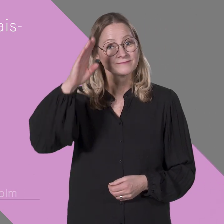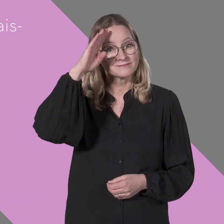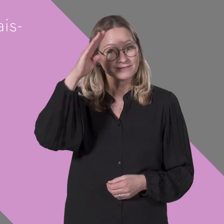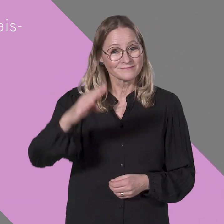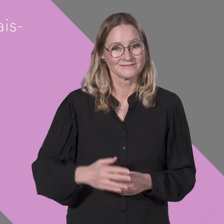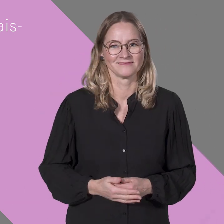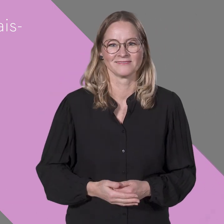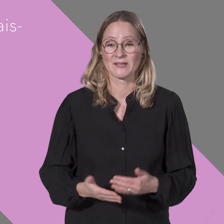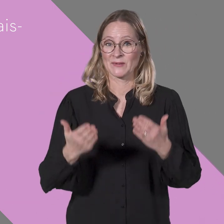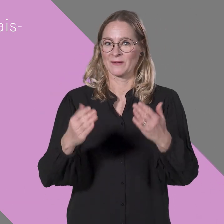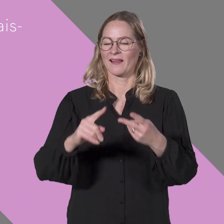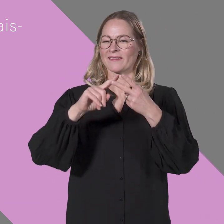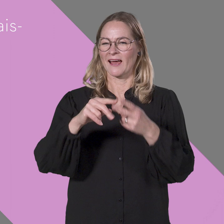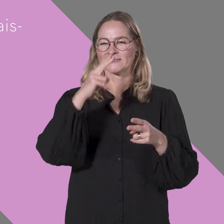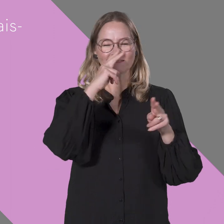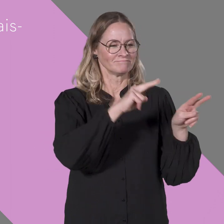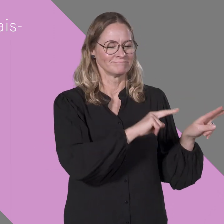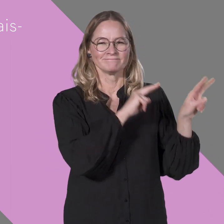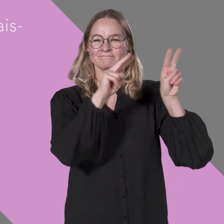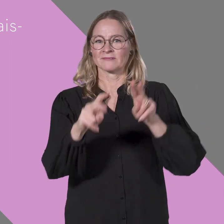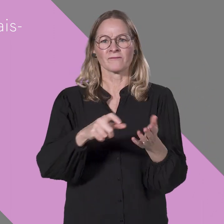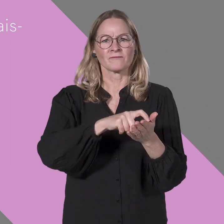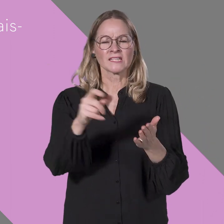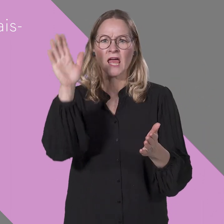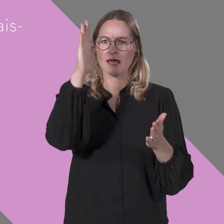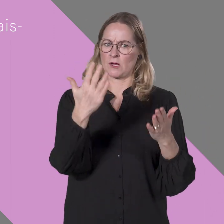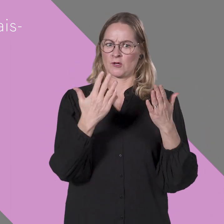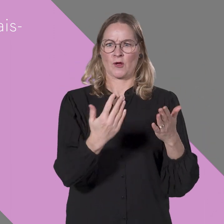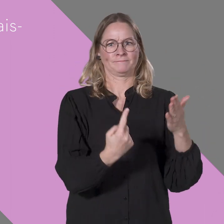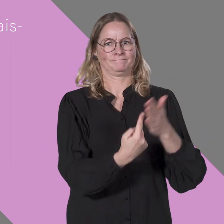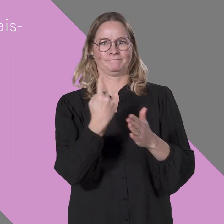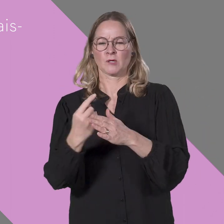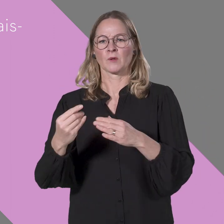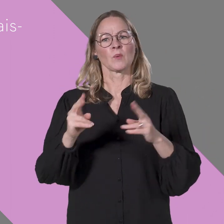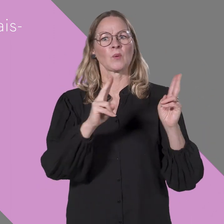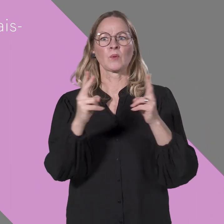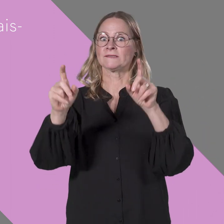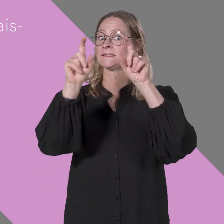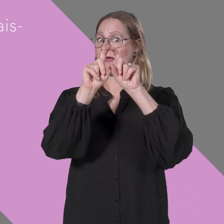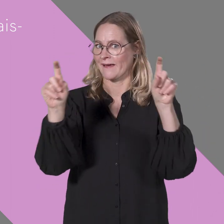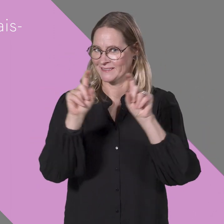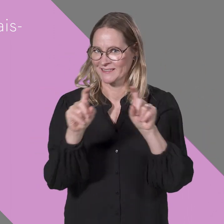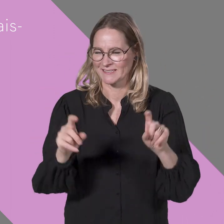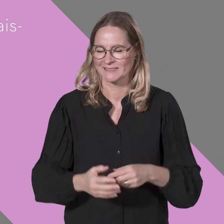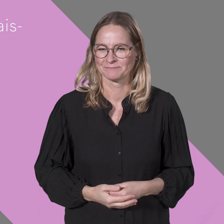Hei! On taas aika käydä läpi viikon ajankohtaisimpia uutisaiheita.